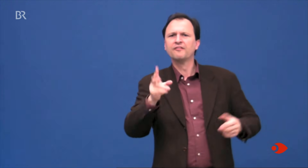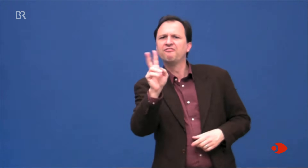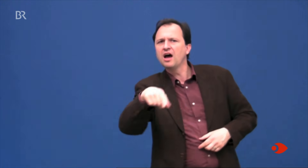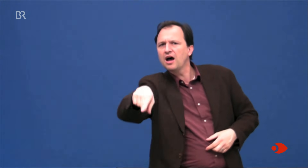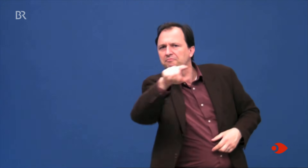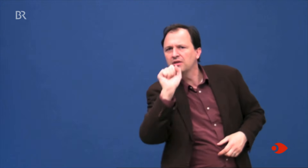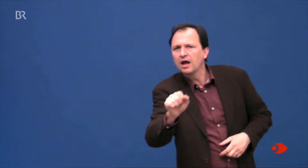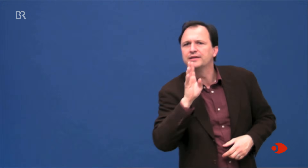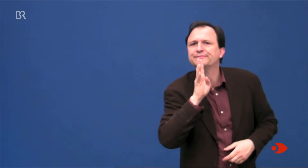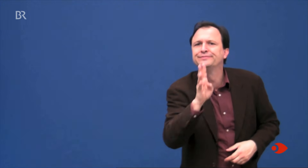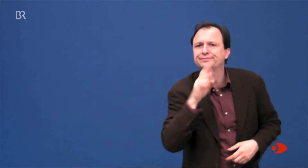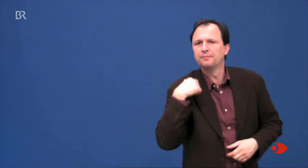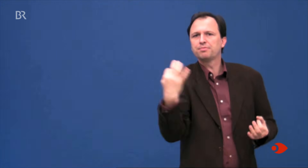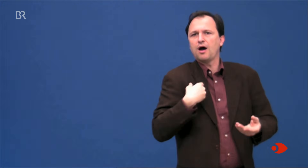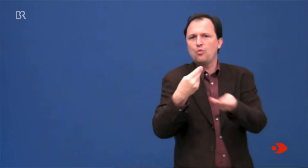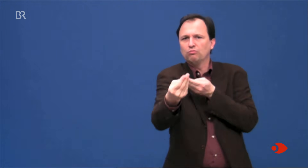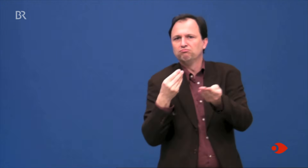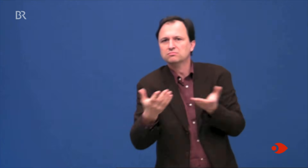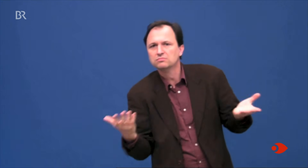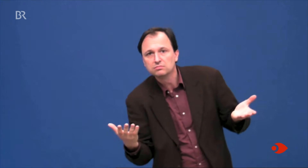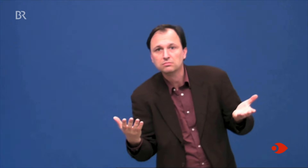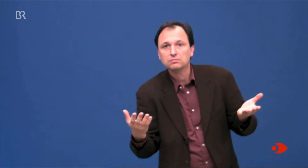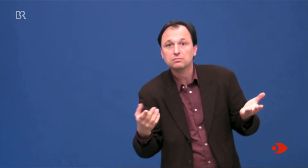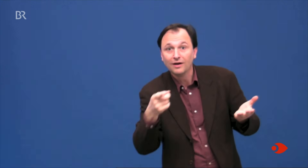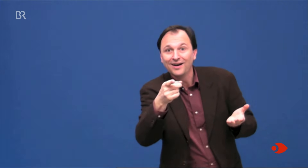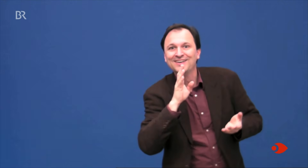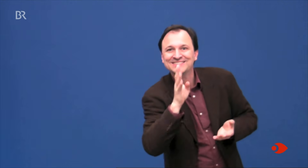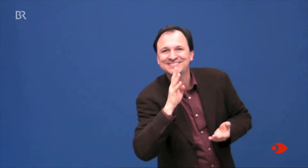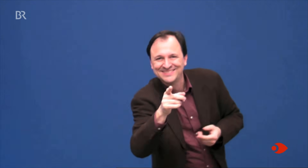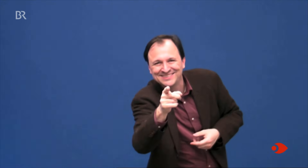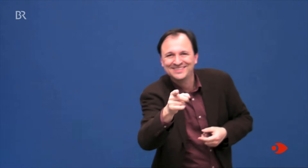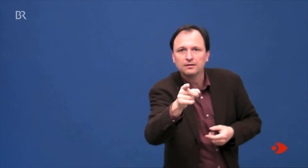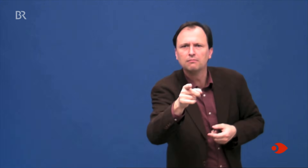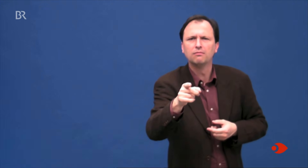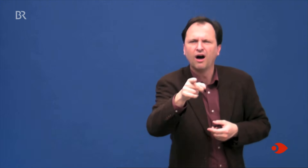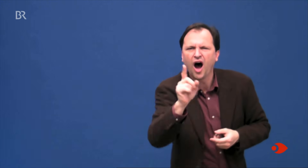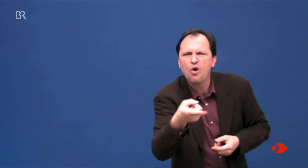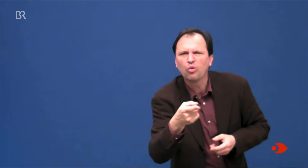Wer von Ihnen kann Lautsprache? Ich möchte mich mit ihm austauschen. Ah, Sie! Was, Sie gebärden ja!